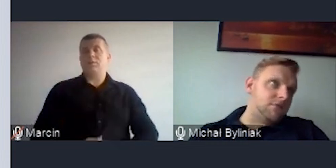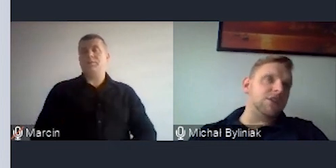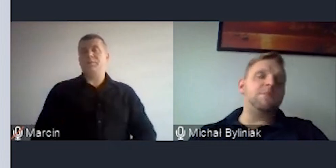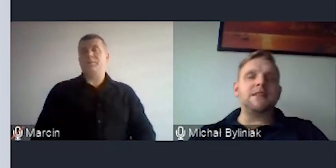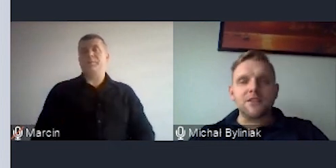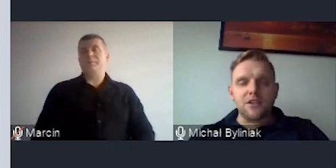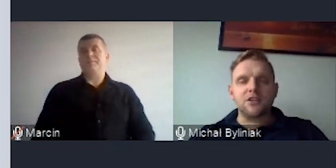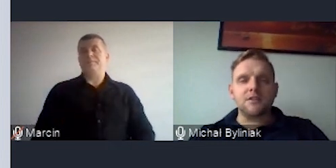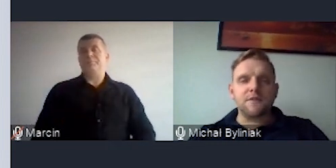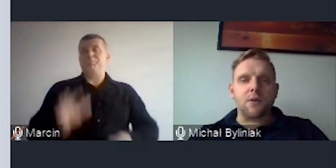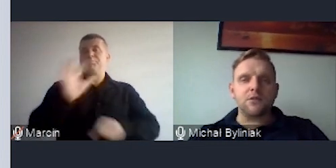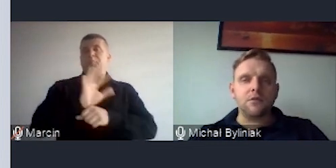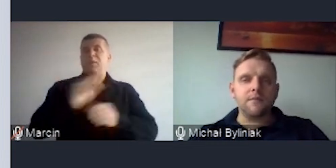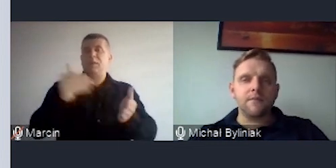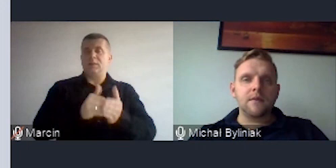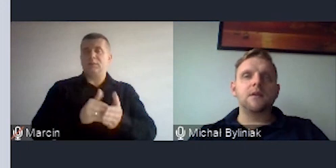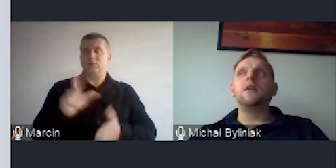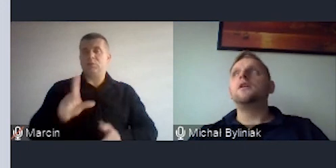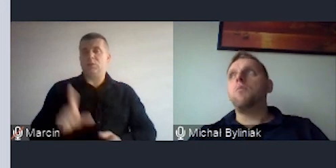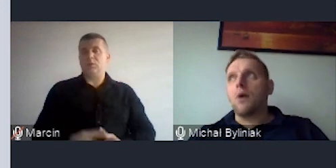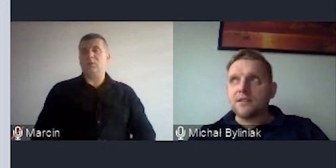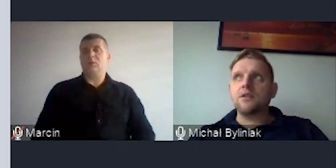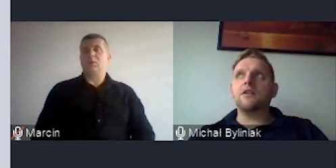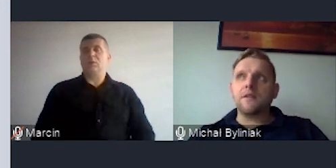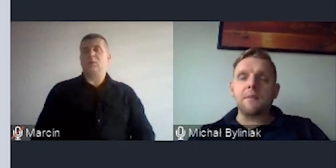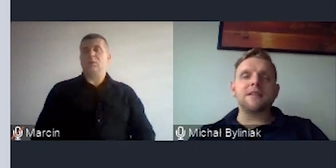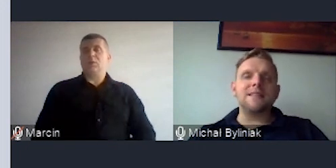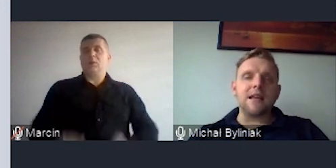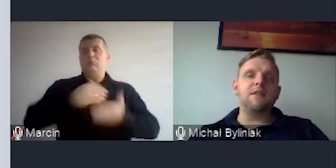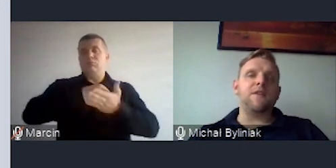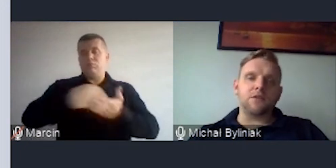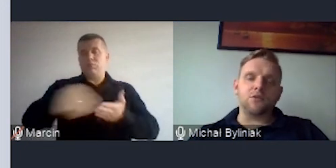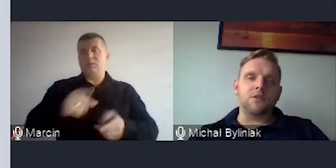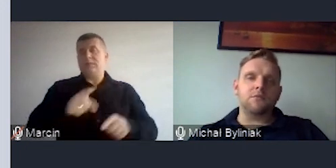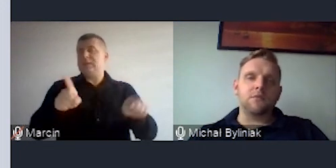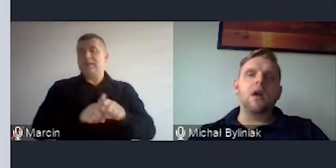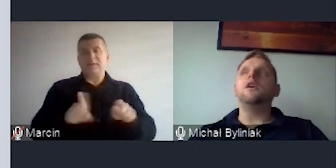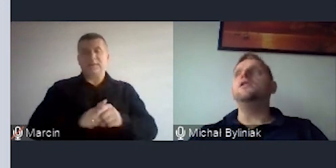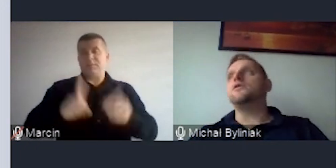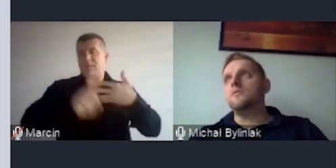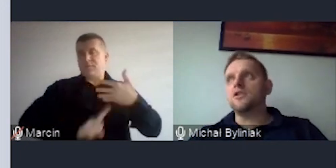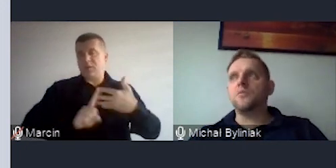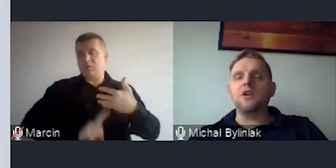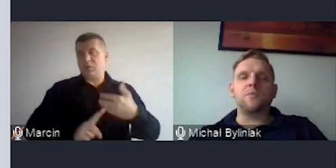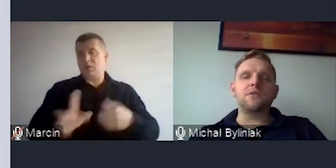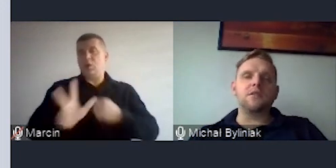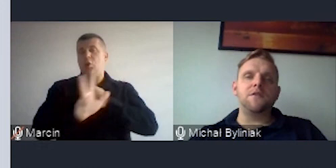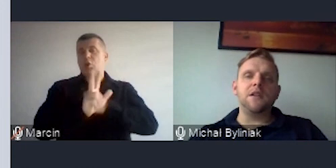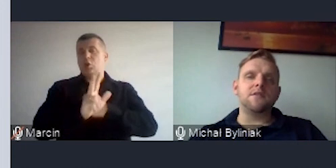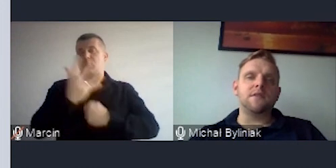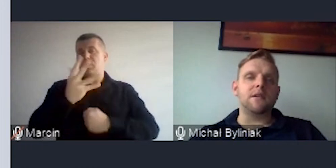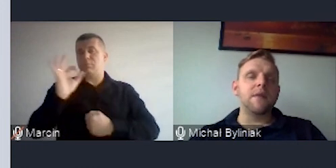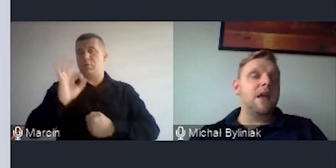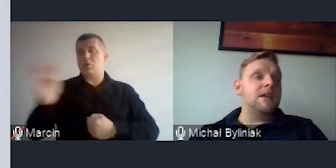Czyli 15 tysięcy wkładu płaconego w ramach tej samej faktury i 85% dofinansowania.